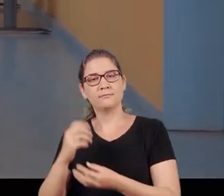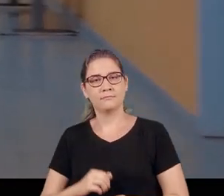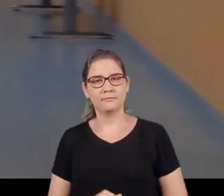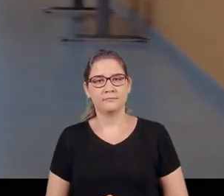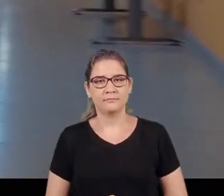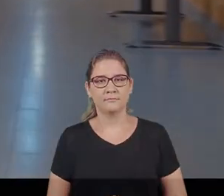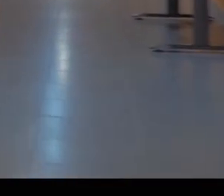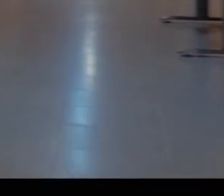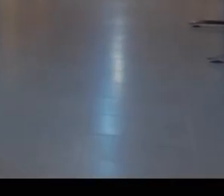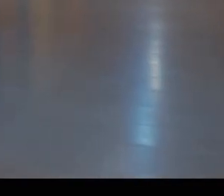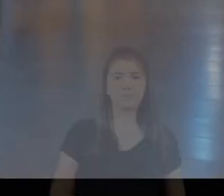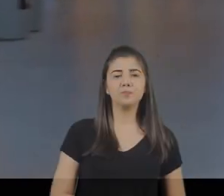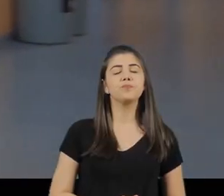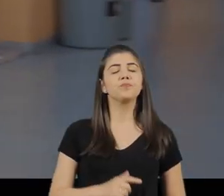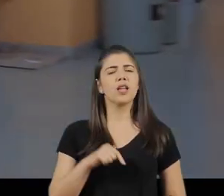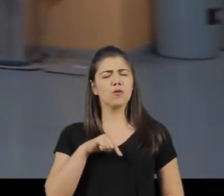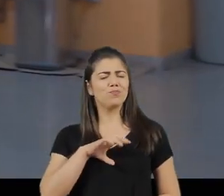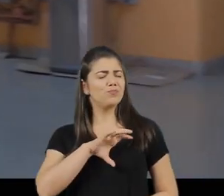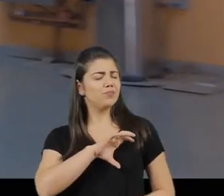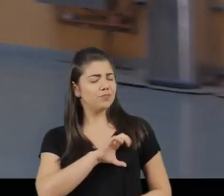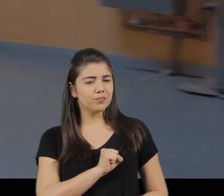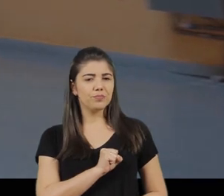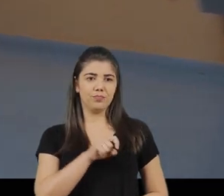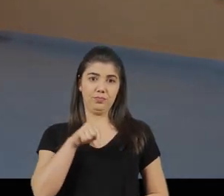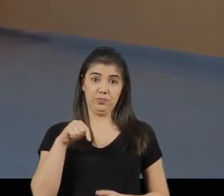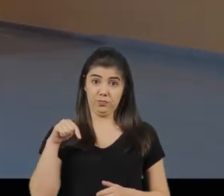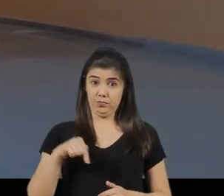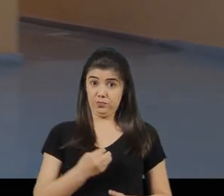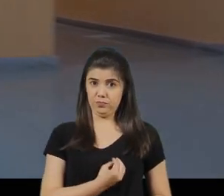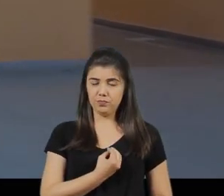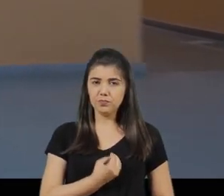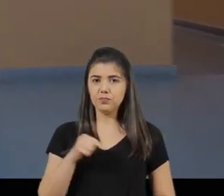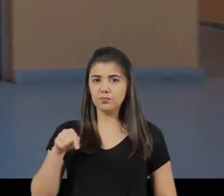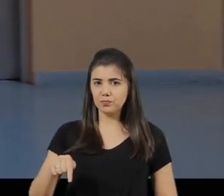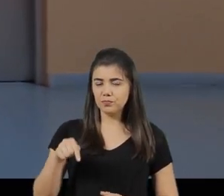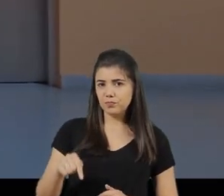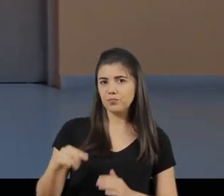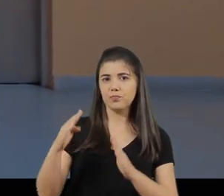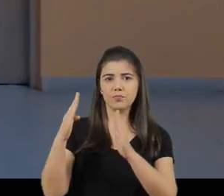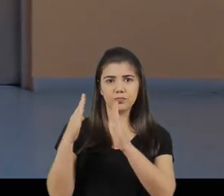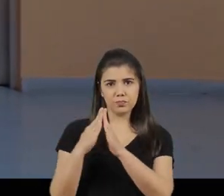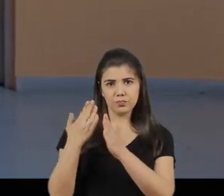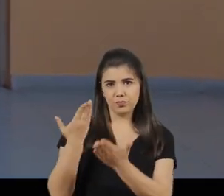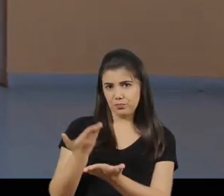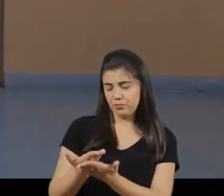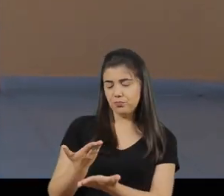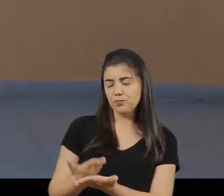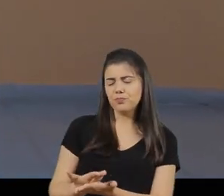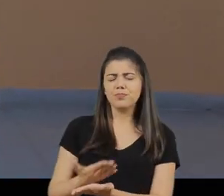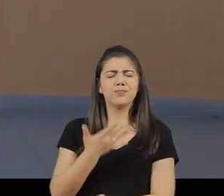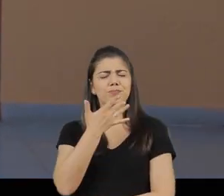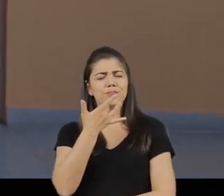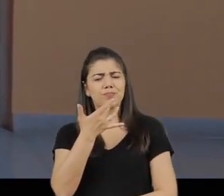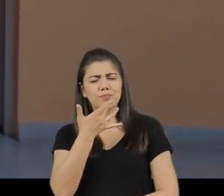Para mim, é muito bom morar na Casa do Estudante porque em questão de deslocamento, é muito mais fácil pra mim do que se eu morasse em Camobi,